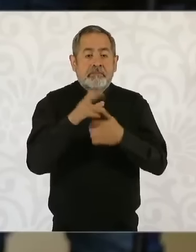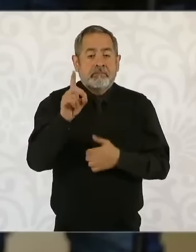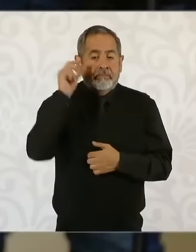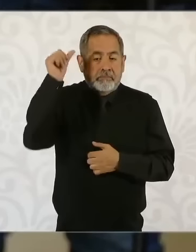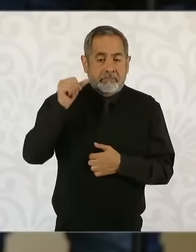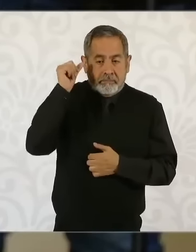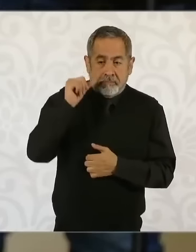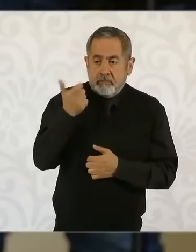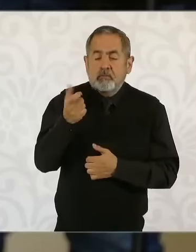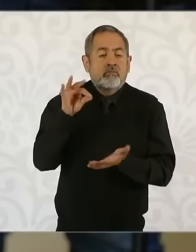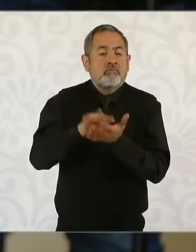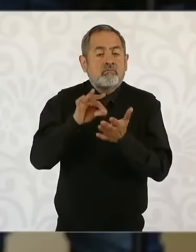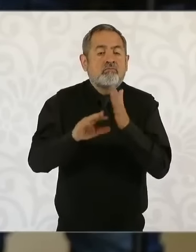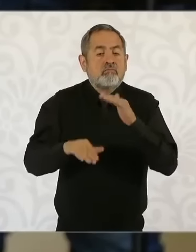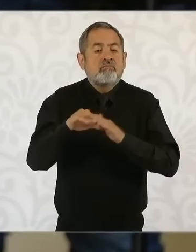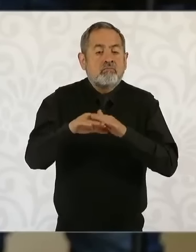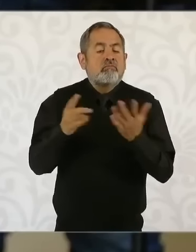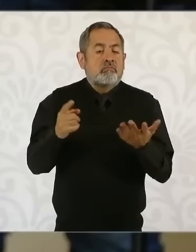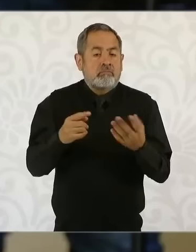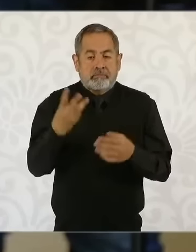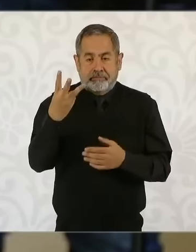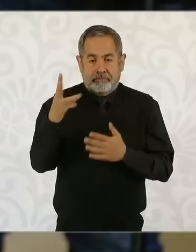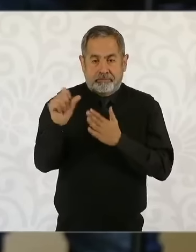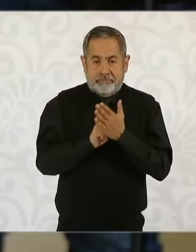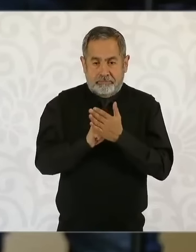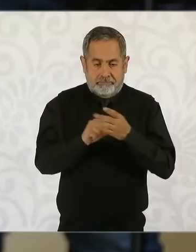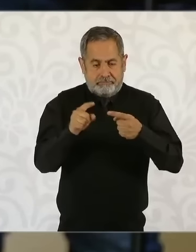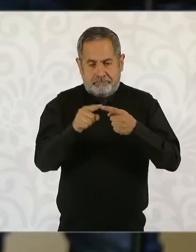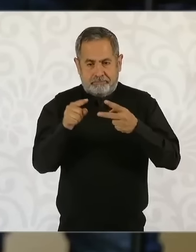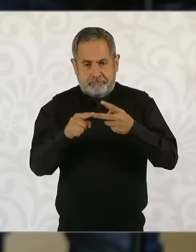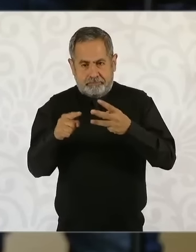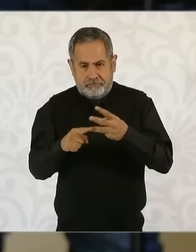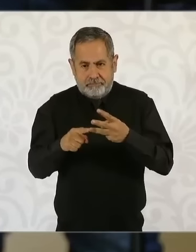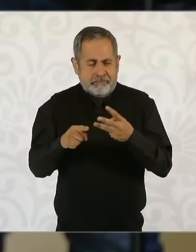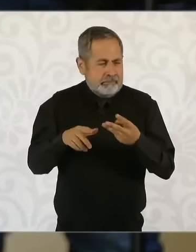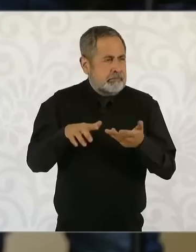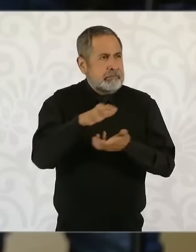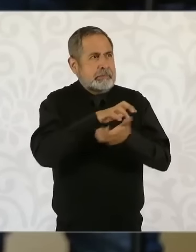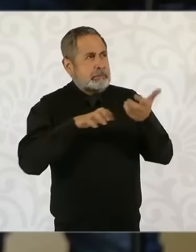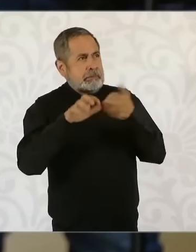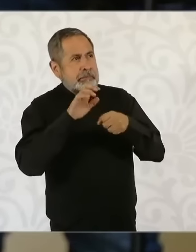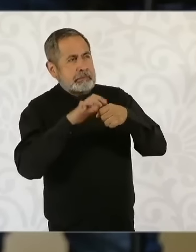el primer trimestre será un primer trimestre bajo el enrarecido ambiente en el comercio con estados